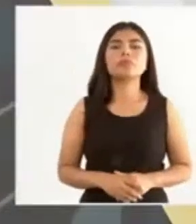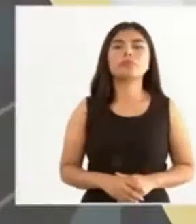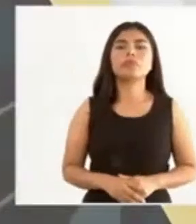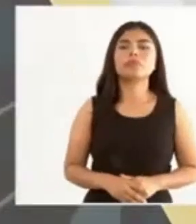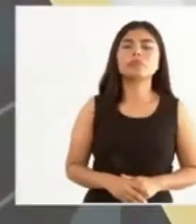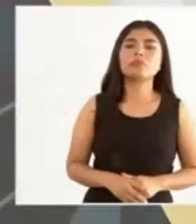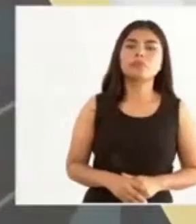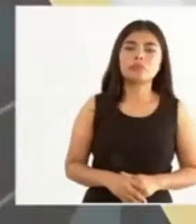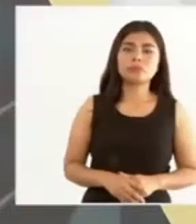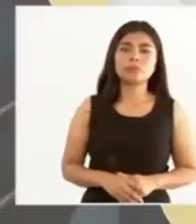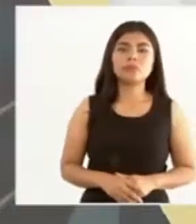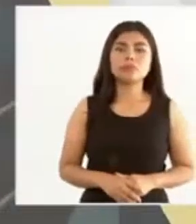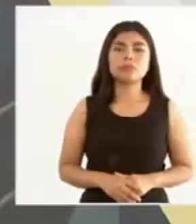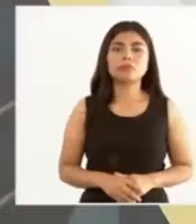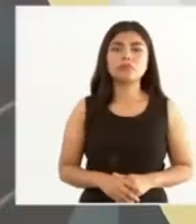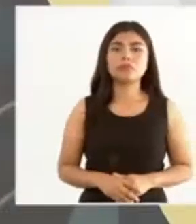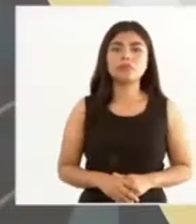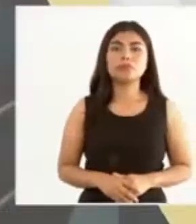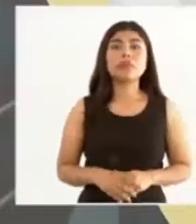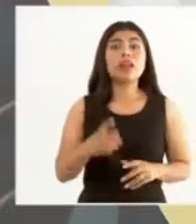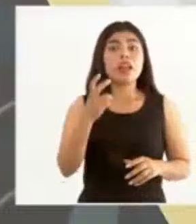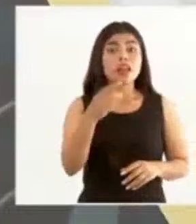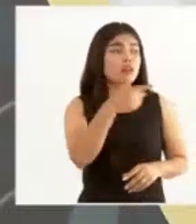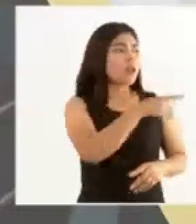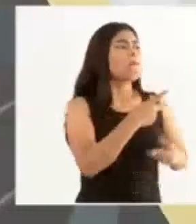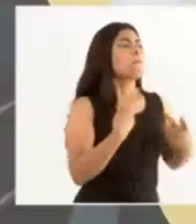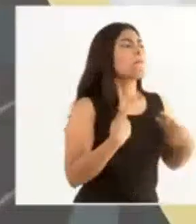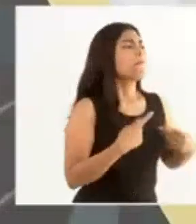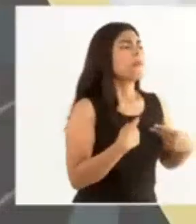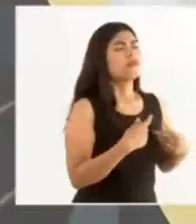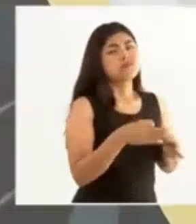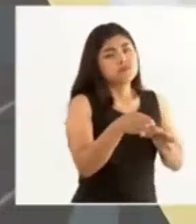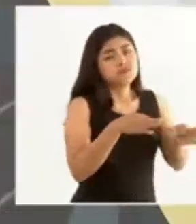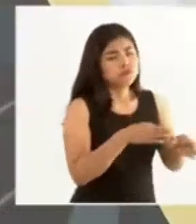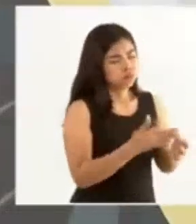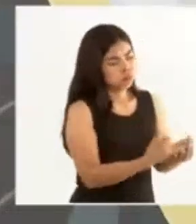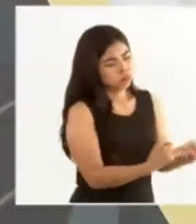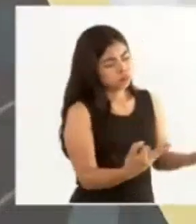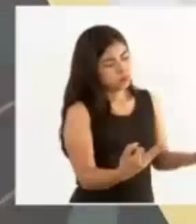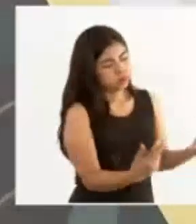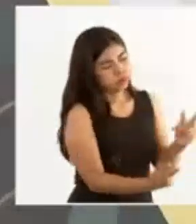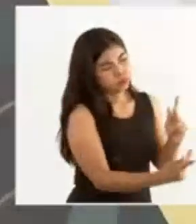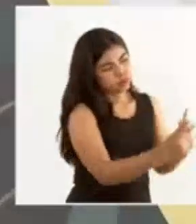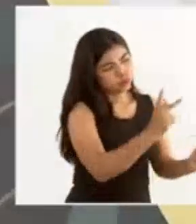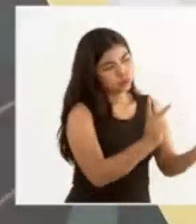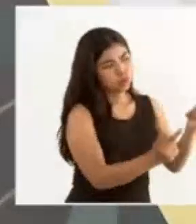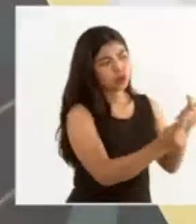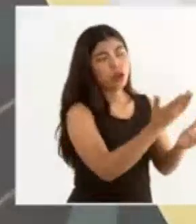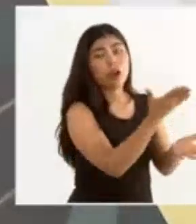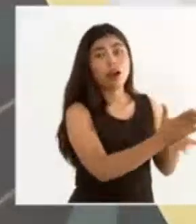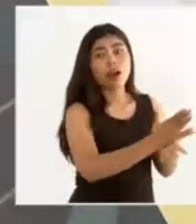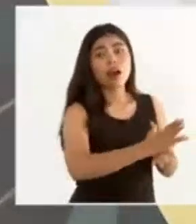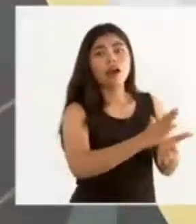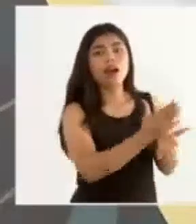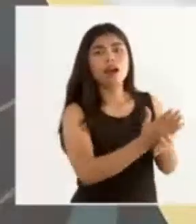se apoya a los productores ya como un programa permanente y además se alimenta a las familias